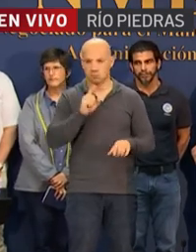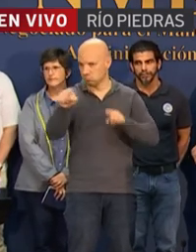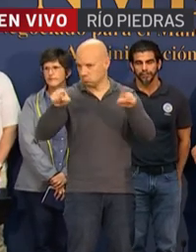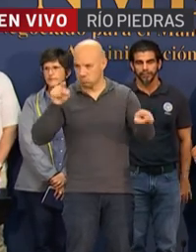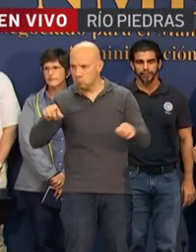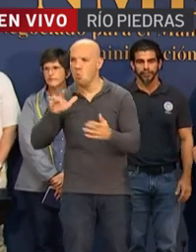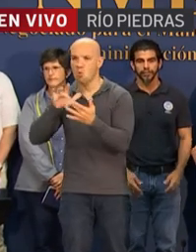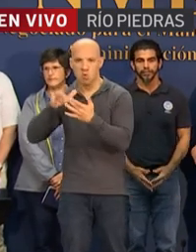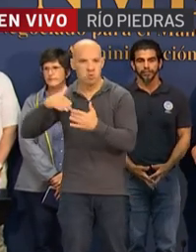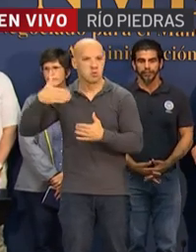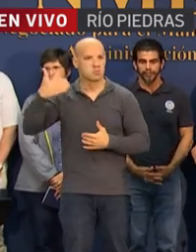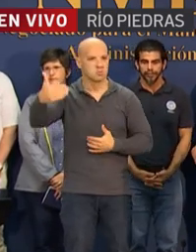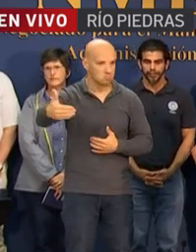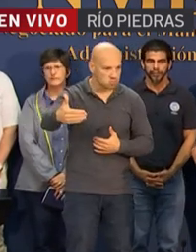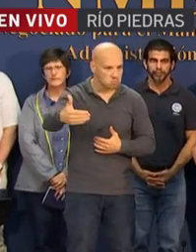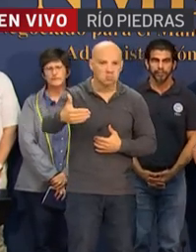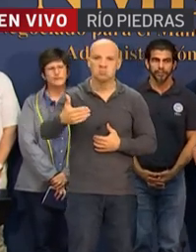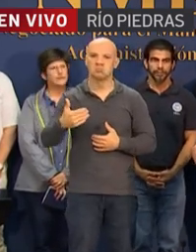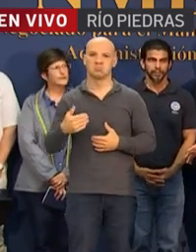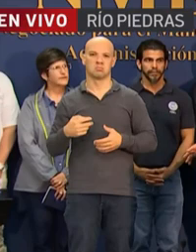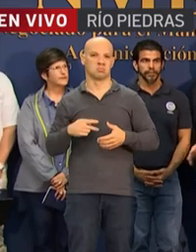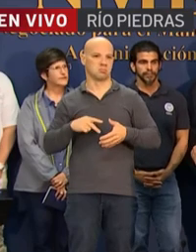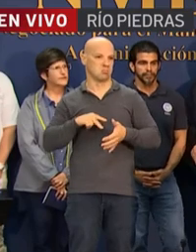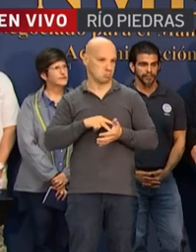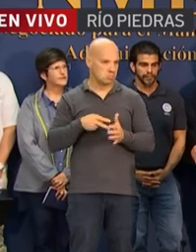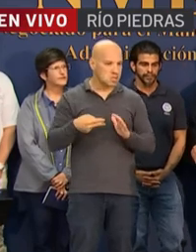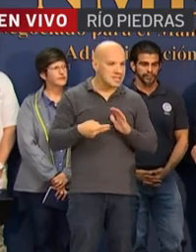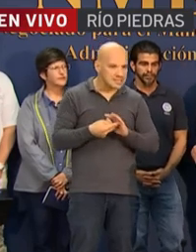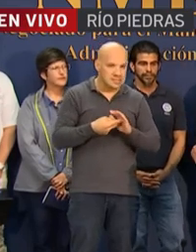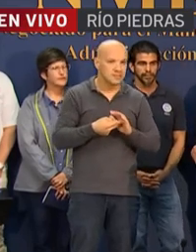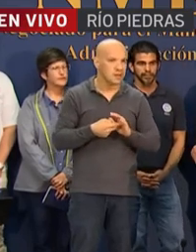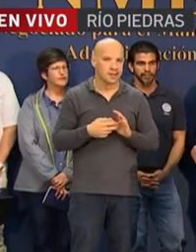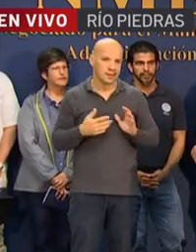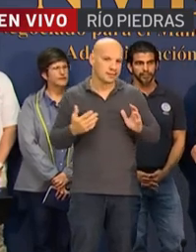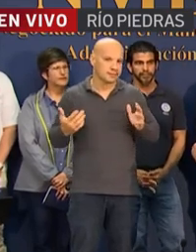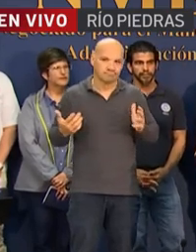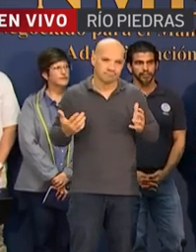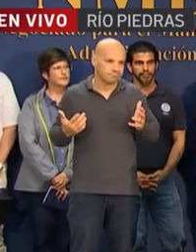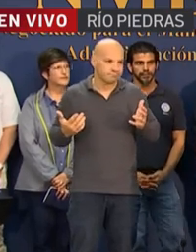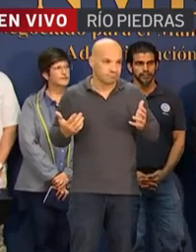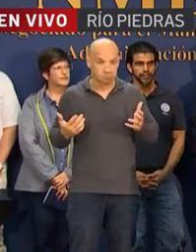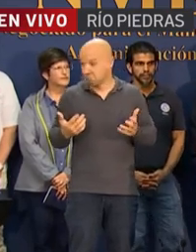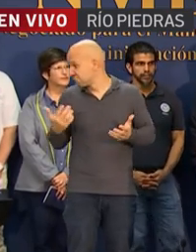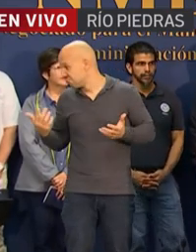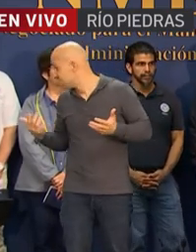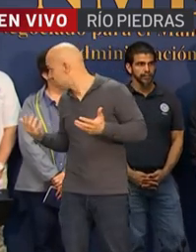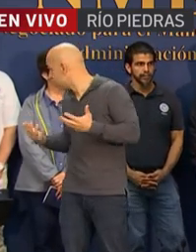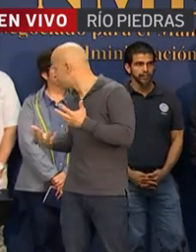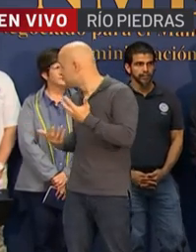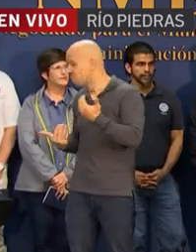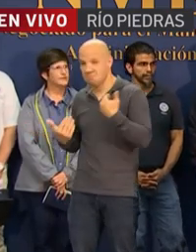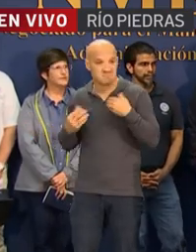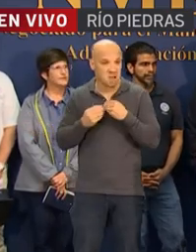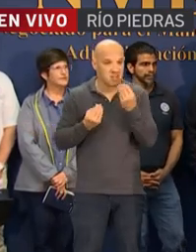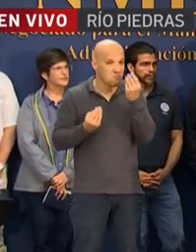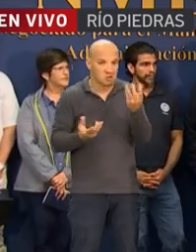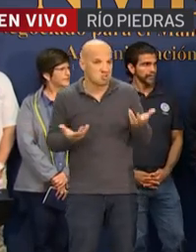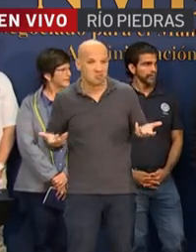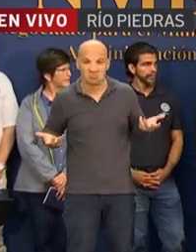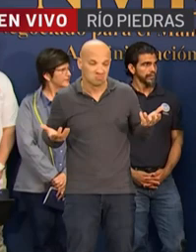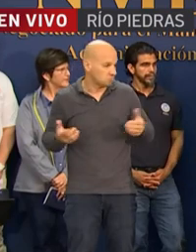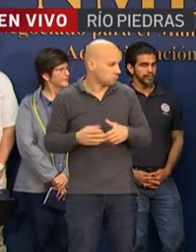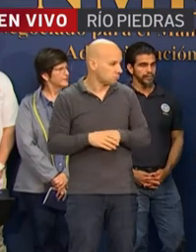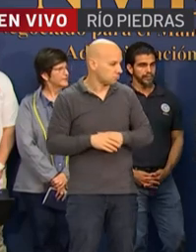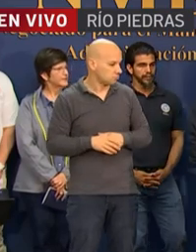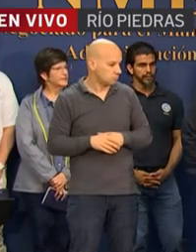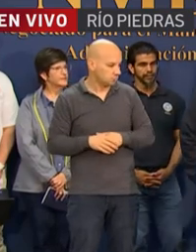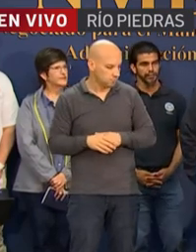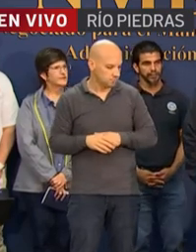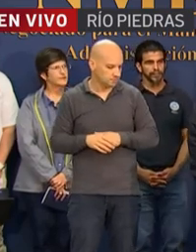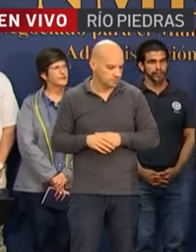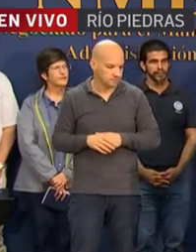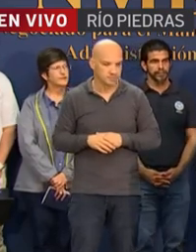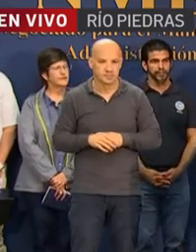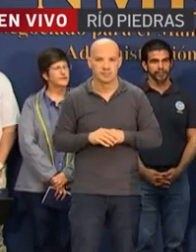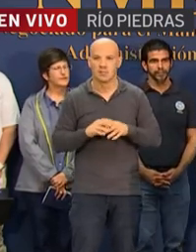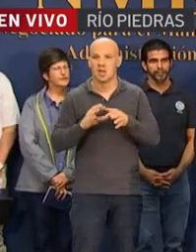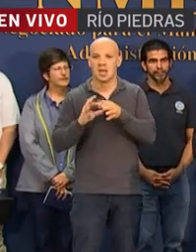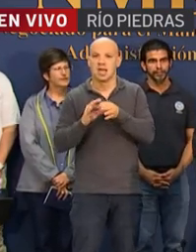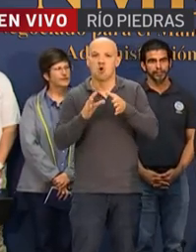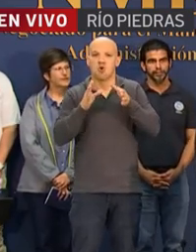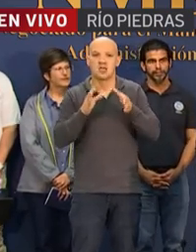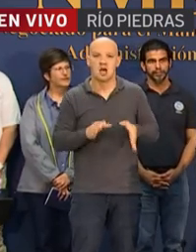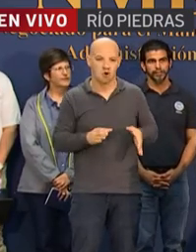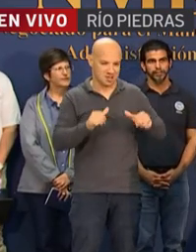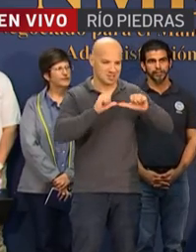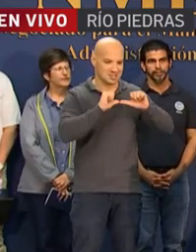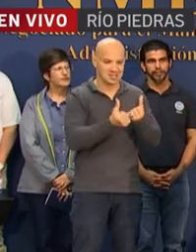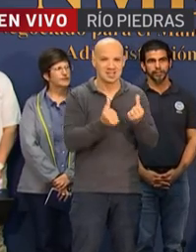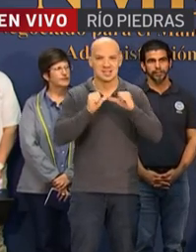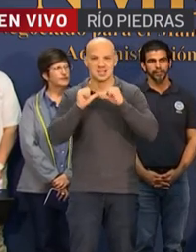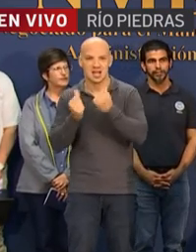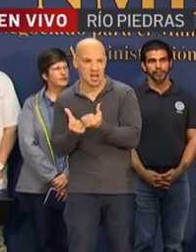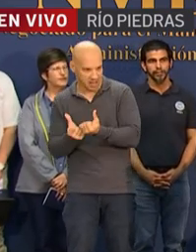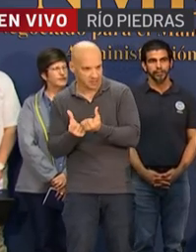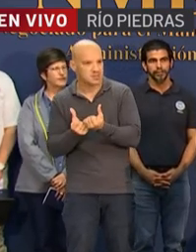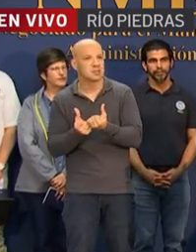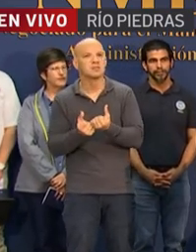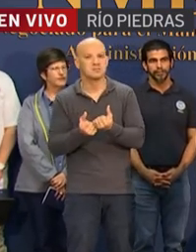QUE ESTÁN AQUÍ PERO LOS DEMÁS